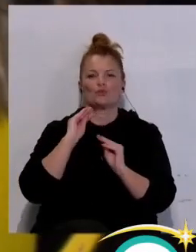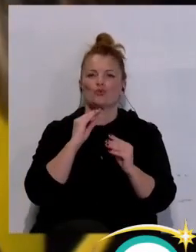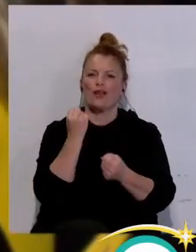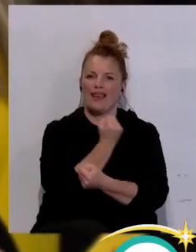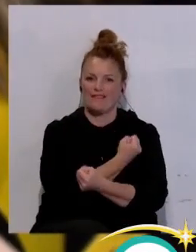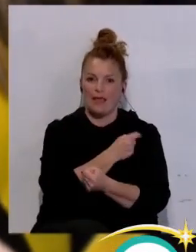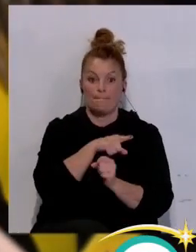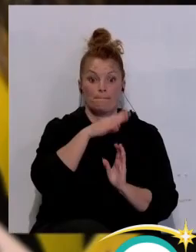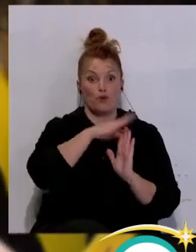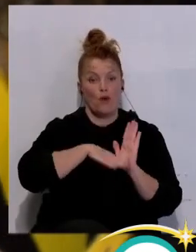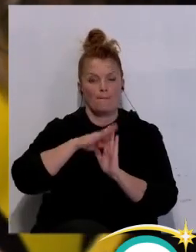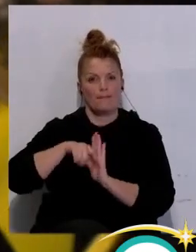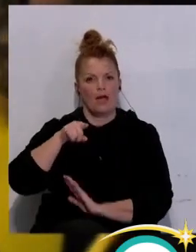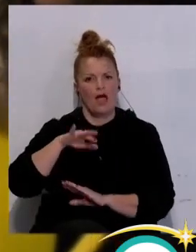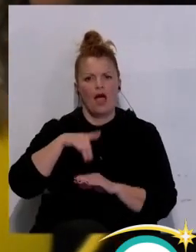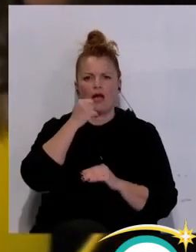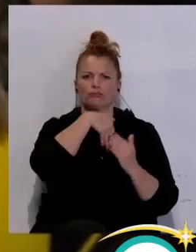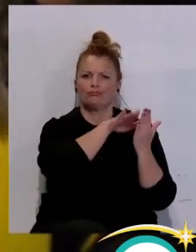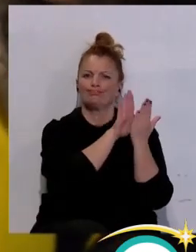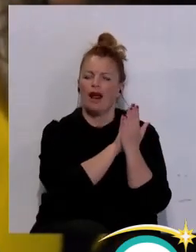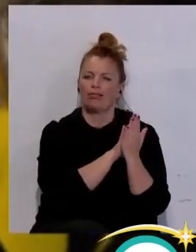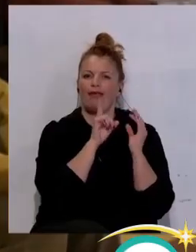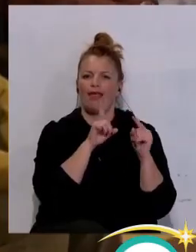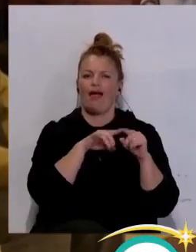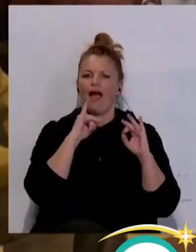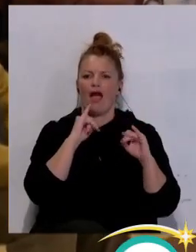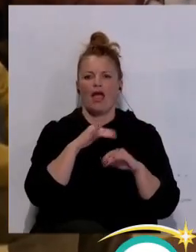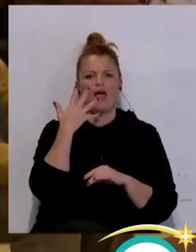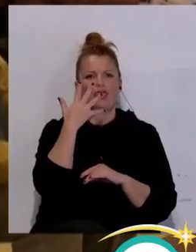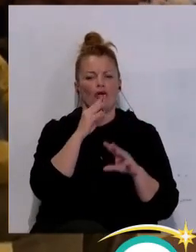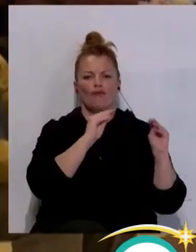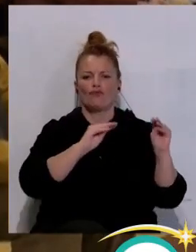este programa presenta un cartel en el que tienen cabida cinco formaciones musicales